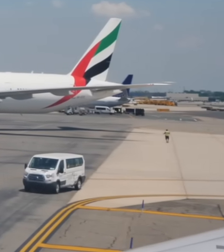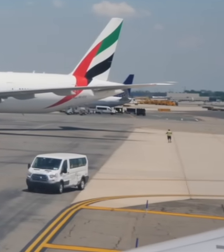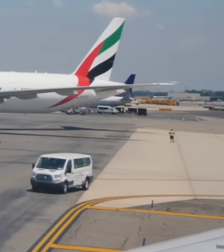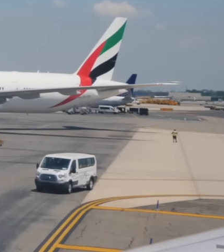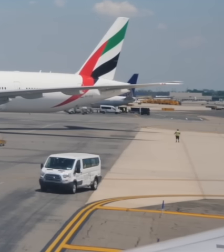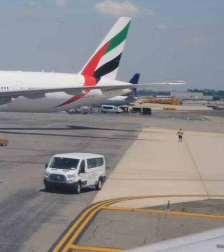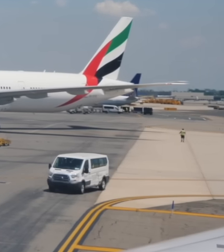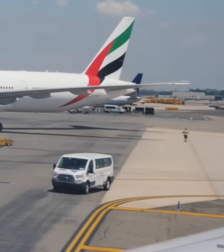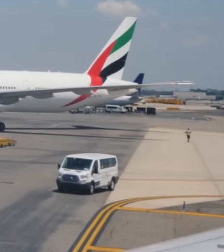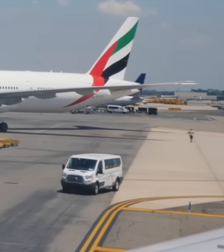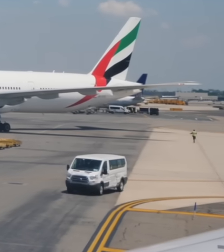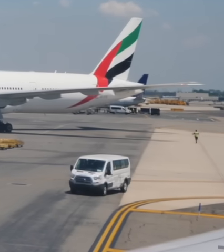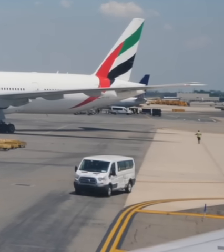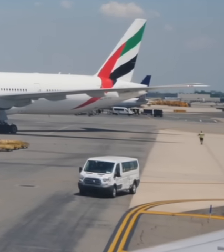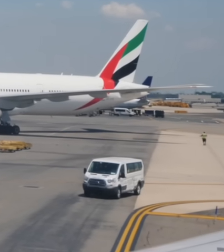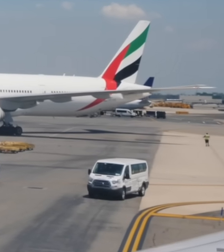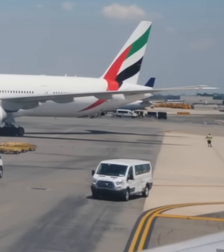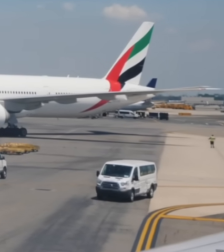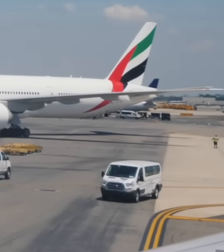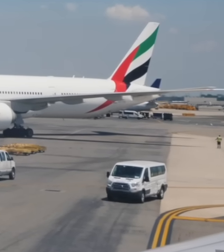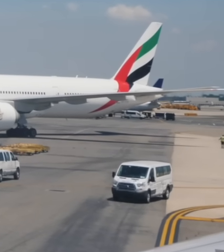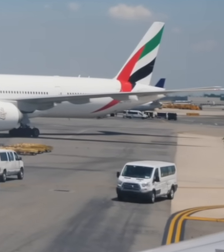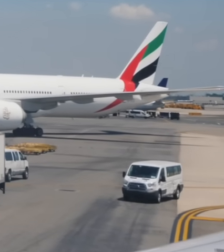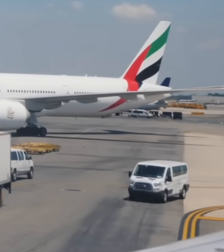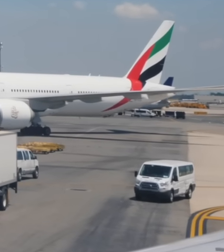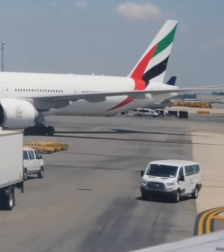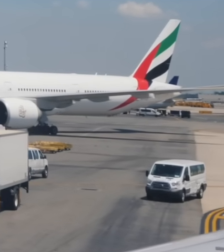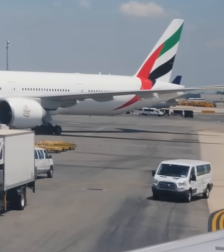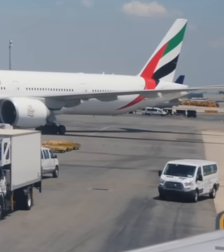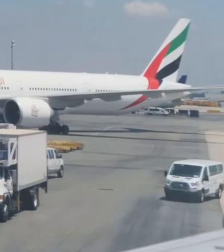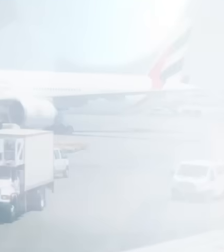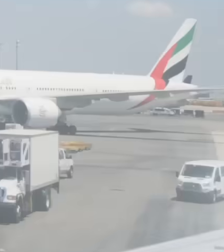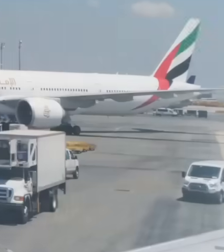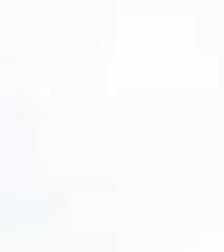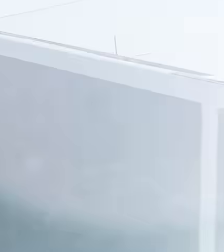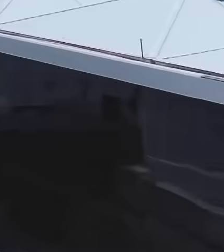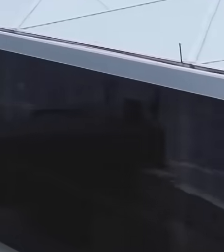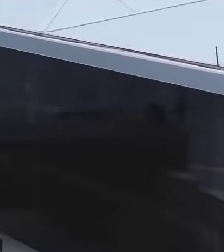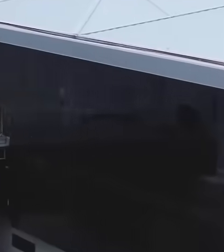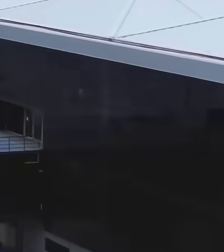digamos, en términos de su propia operación. Al hacer recuento de la construcción del aeropuerto